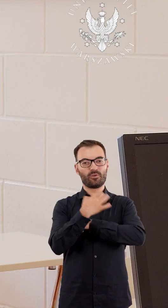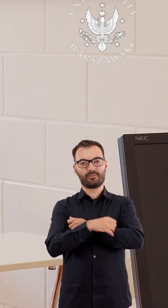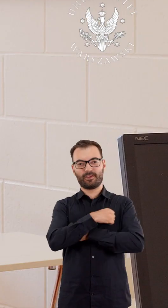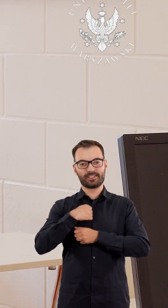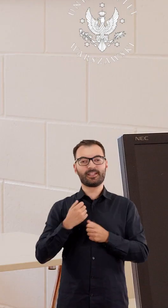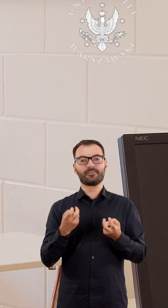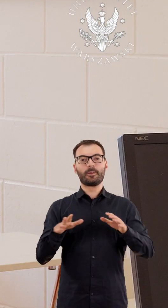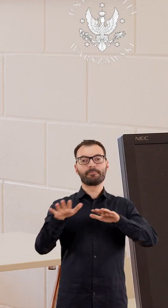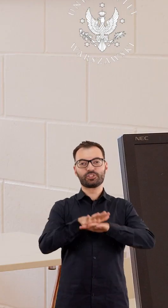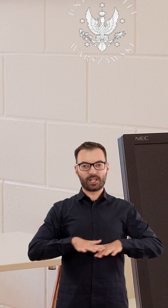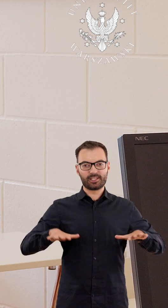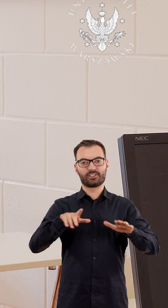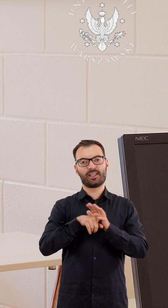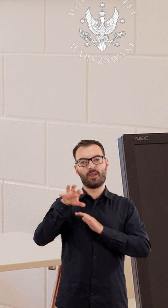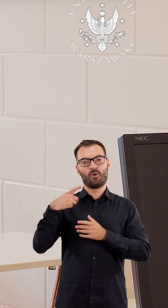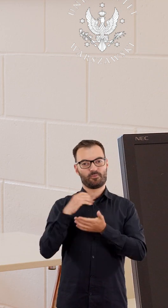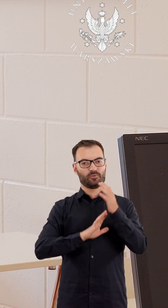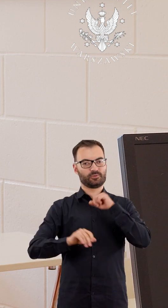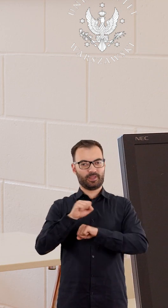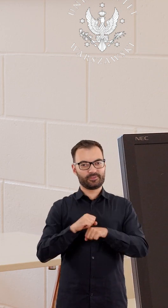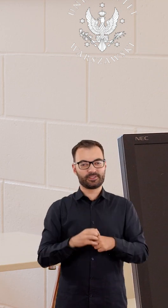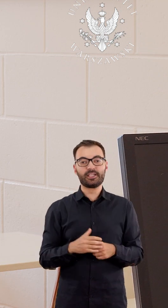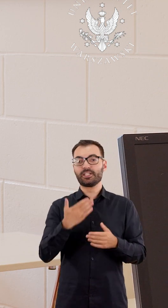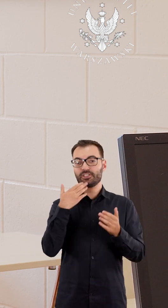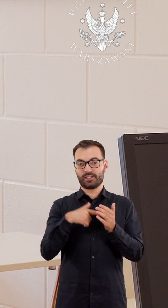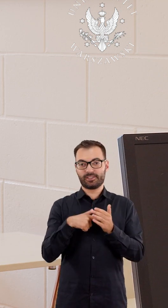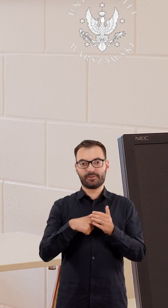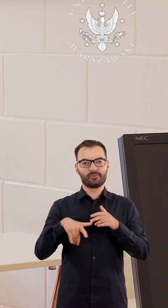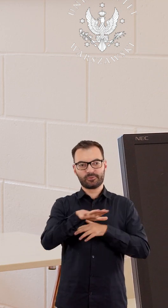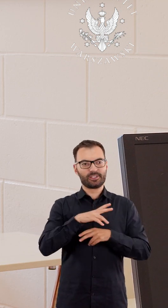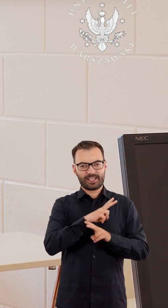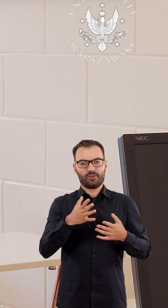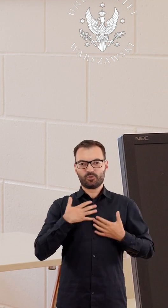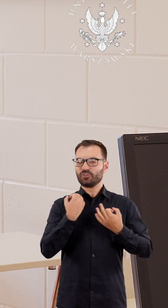przestrzeń dla osób z niepełnosprawnością, aby każdy z nas czuł się tutaj swobodnie i wiedział,